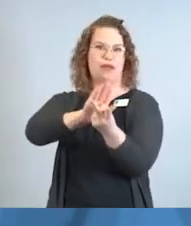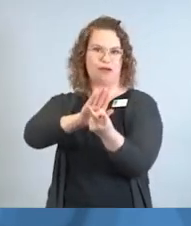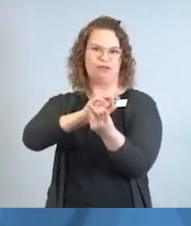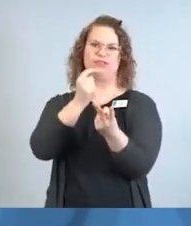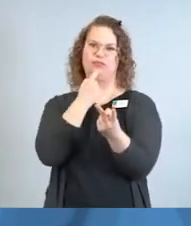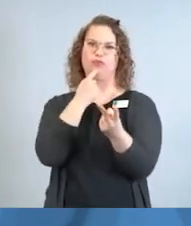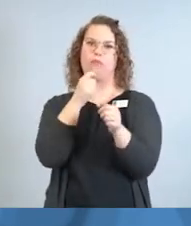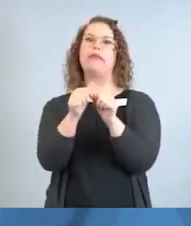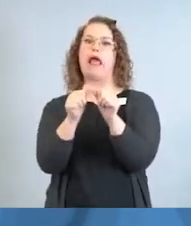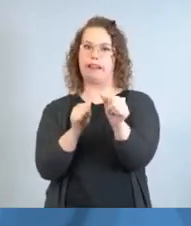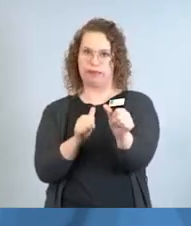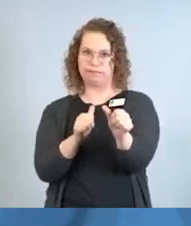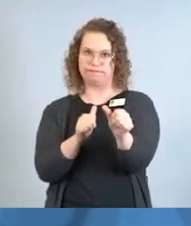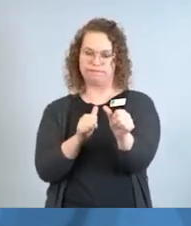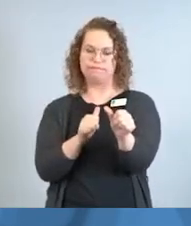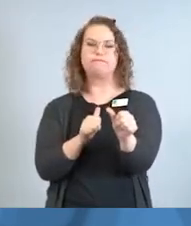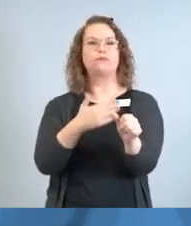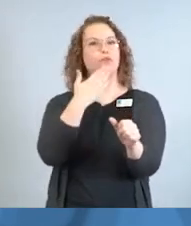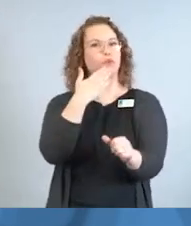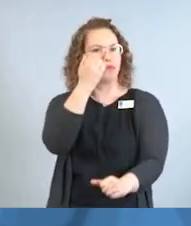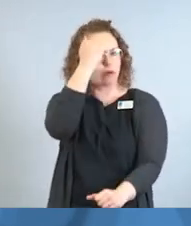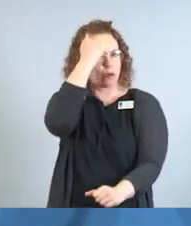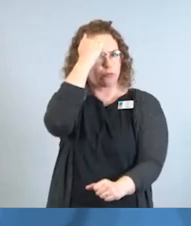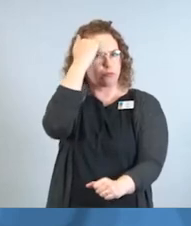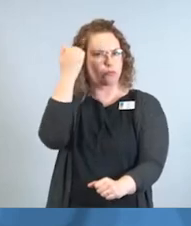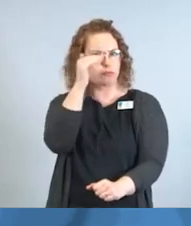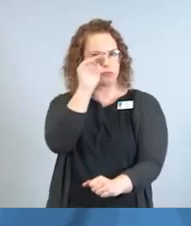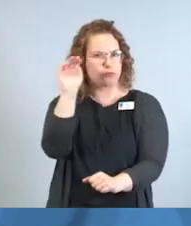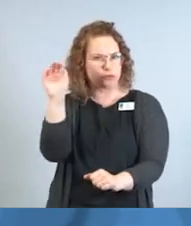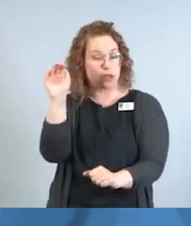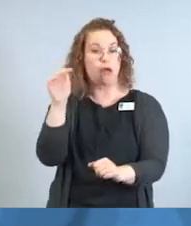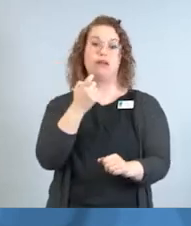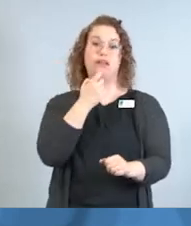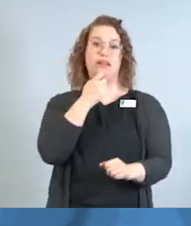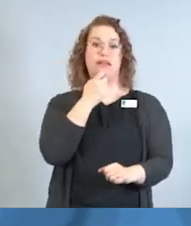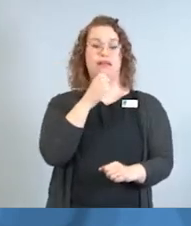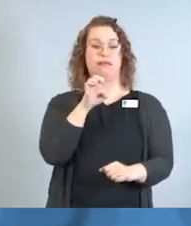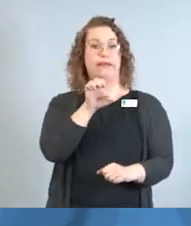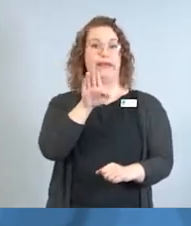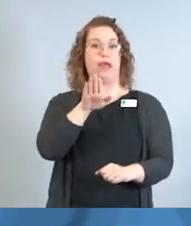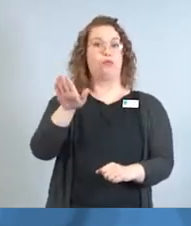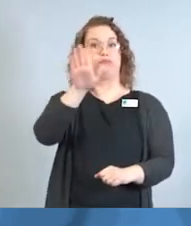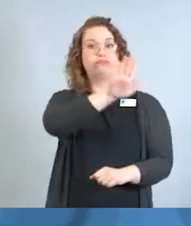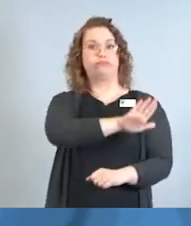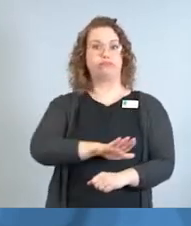Meidän täytyy muistaa, että vaikka Euroopassa tilanne alkaa olla kohtalaisen hyvä rokotusten myötä,